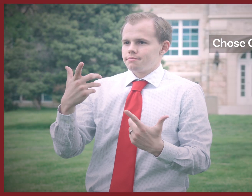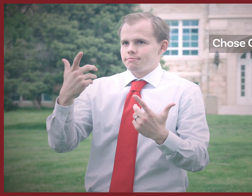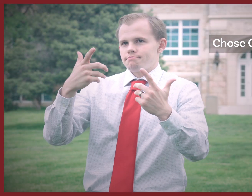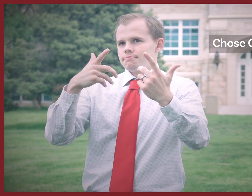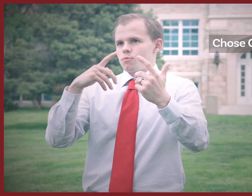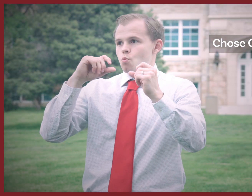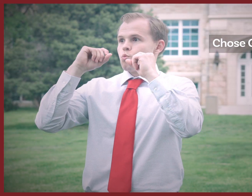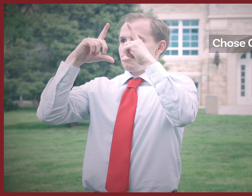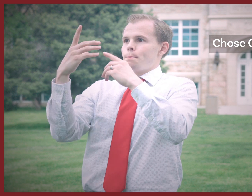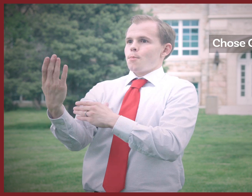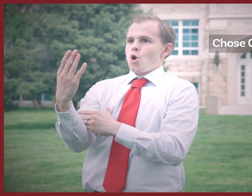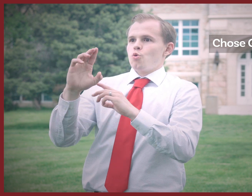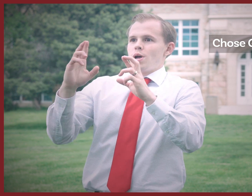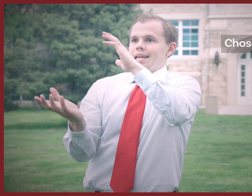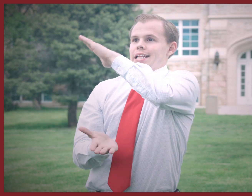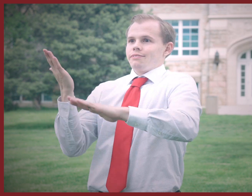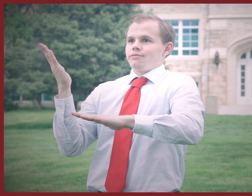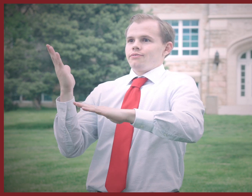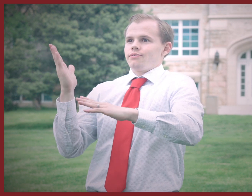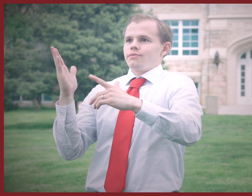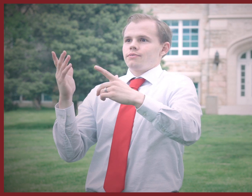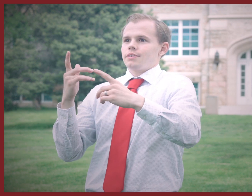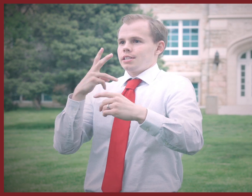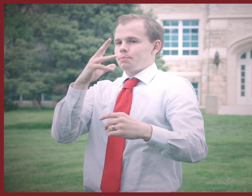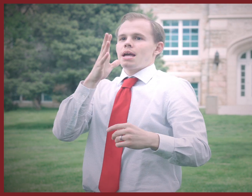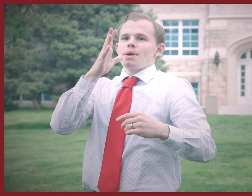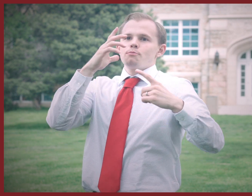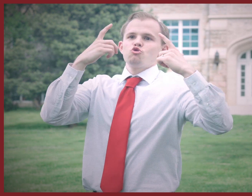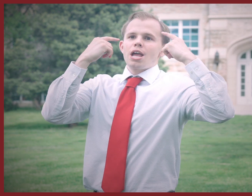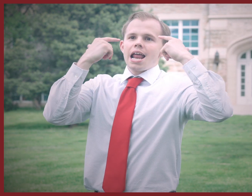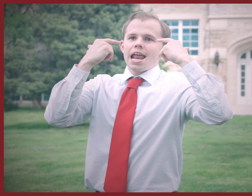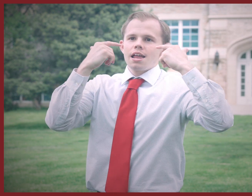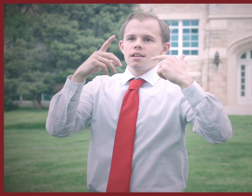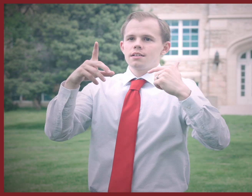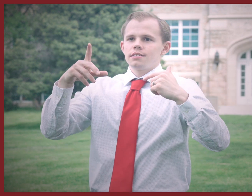Eso fue duro para mí. Recuerdo despertándome la mañana que iba y vi a mi madre llorando, en el